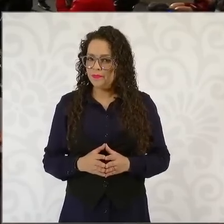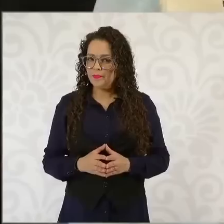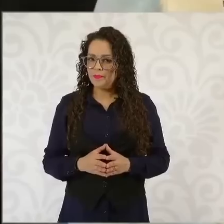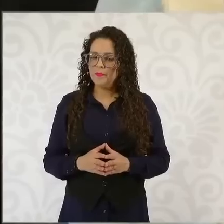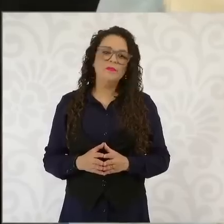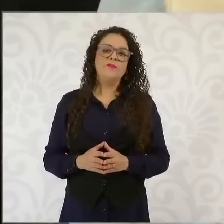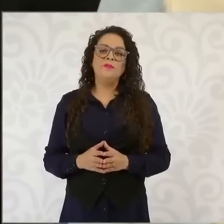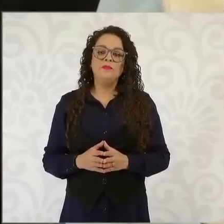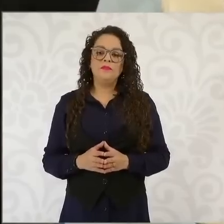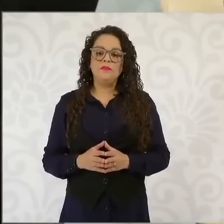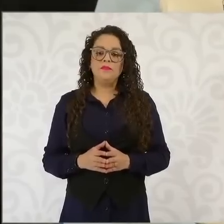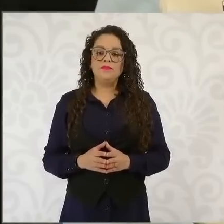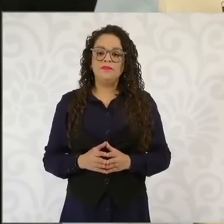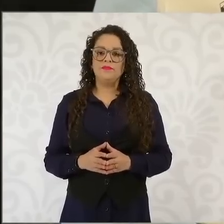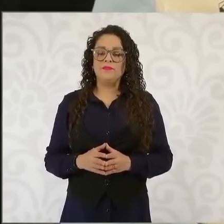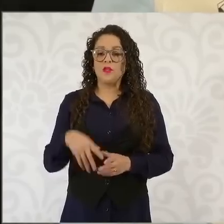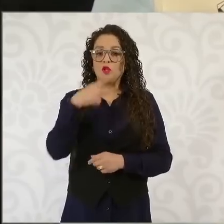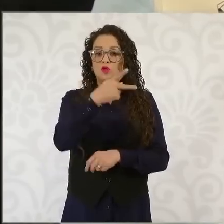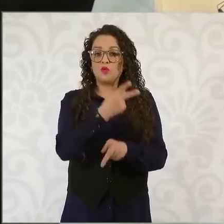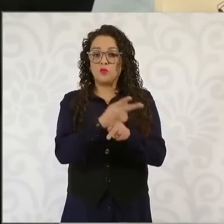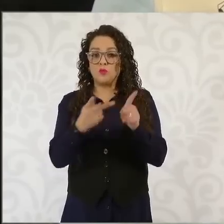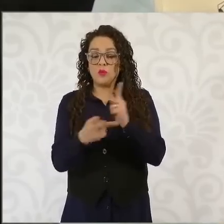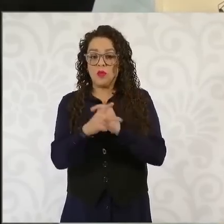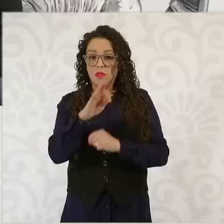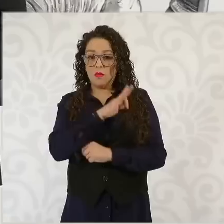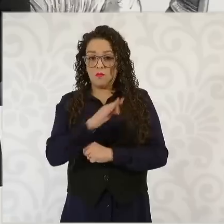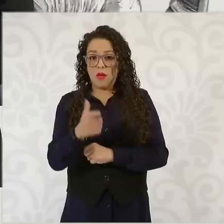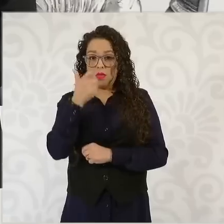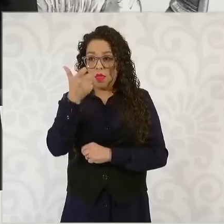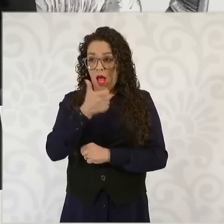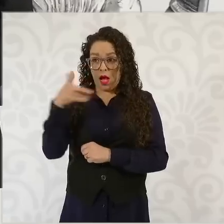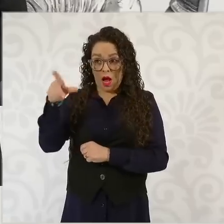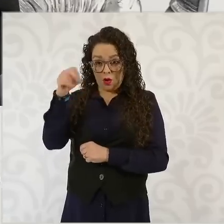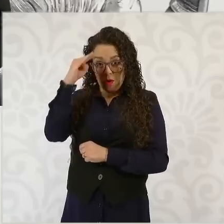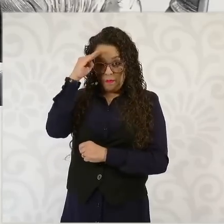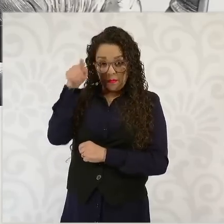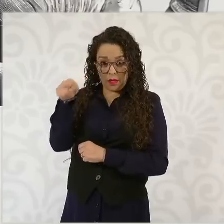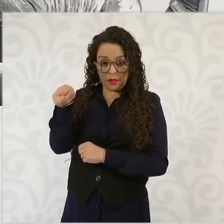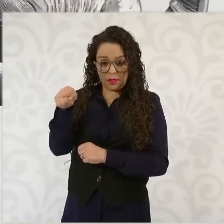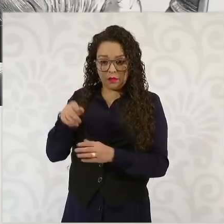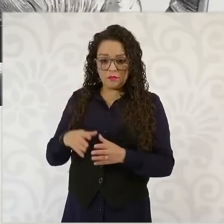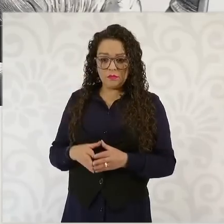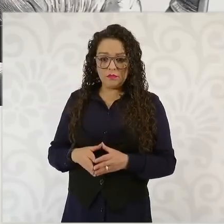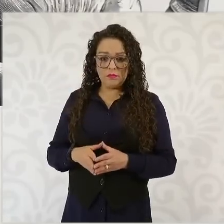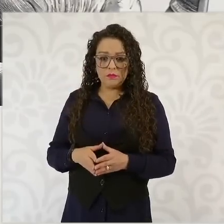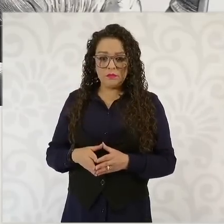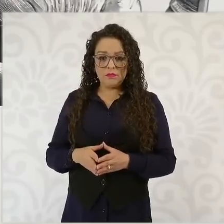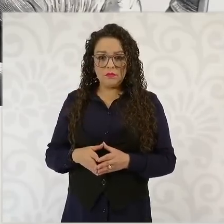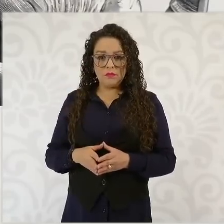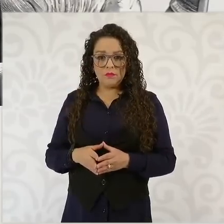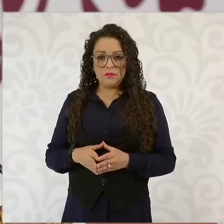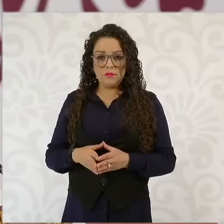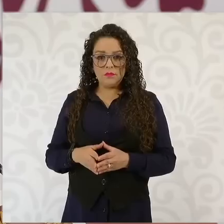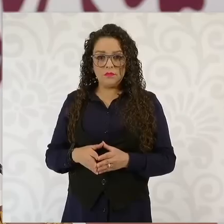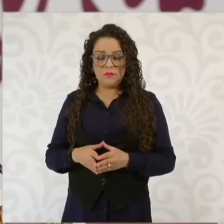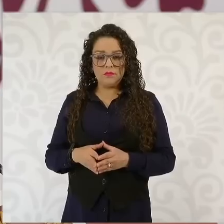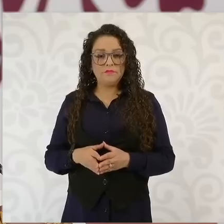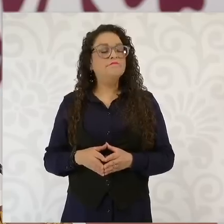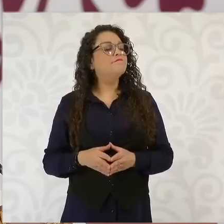sus precios en electrodomésticos bueno obviamente eh estaremos al pendiente en México el embate del